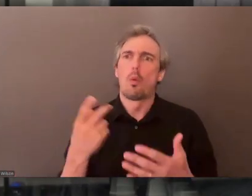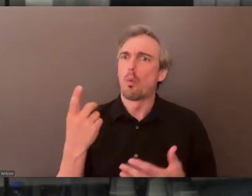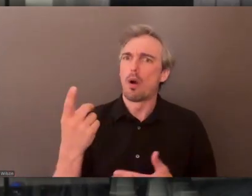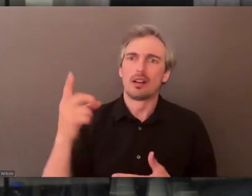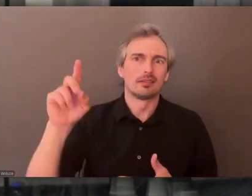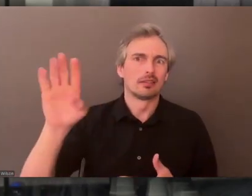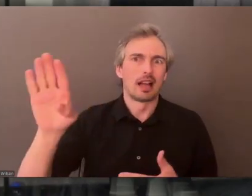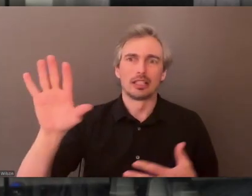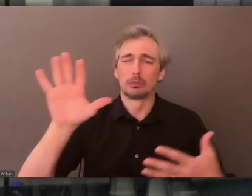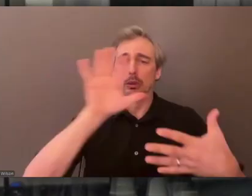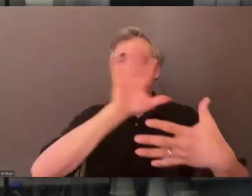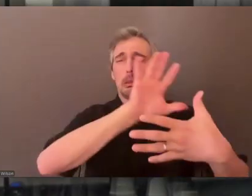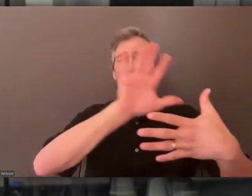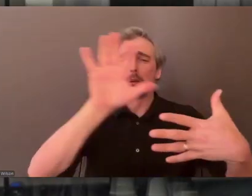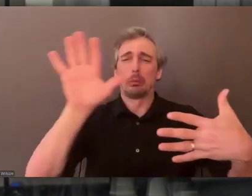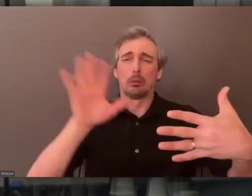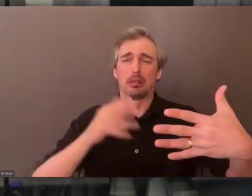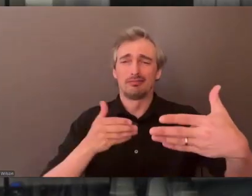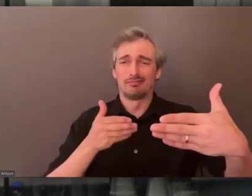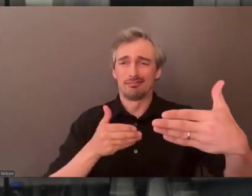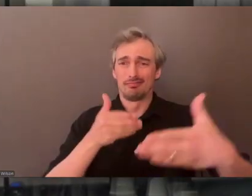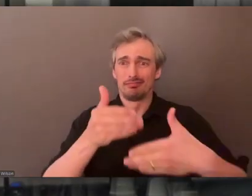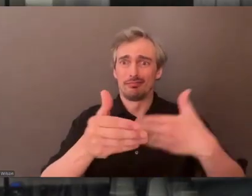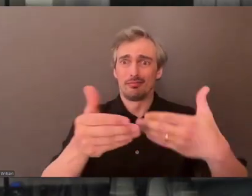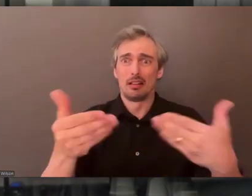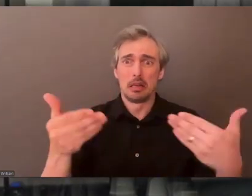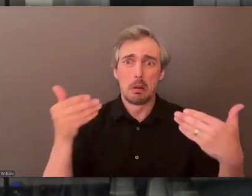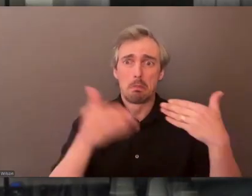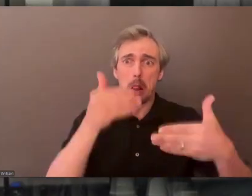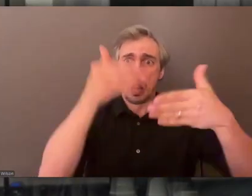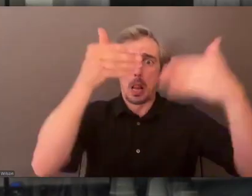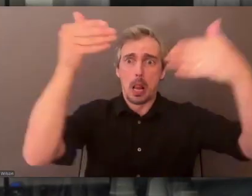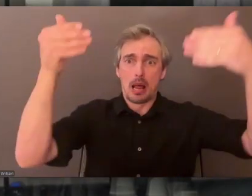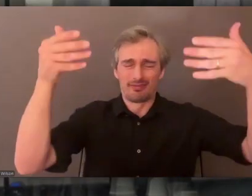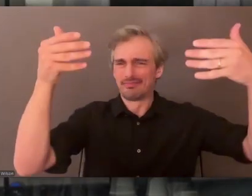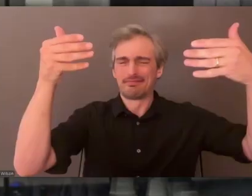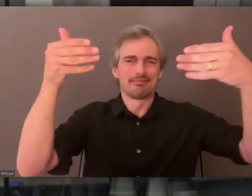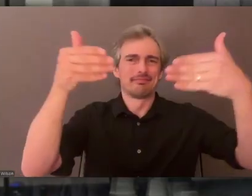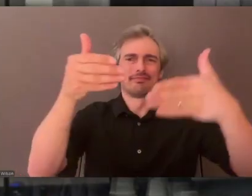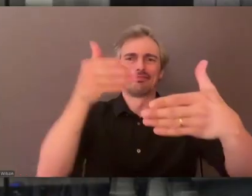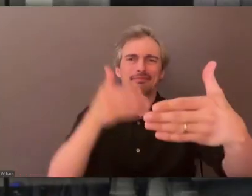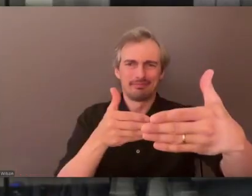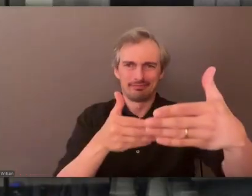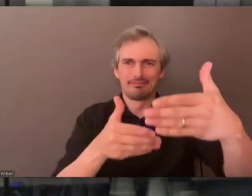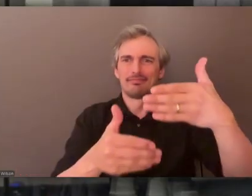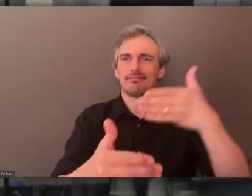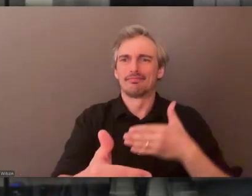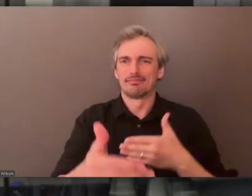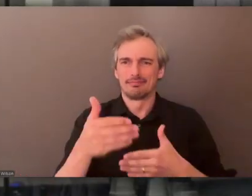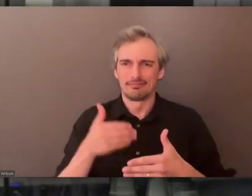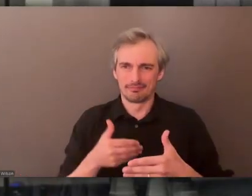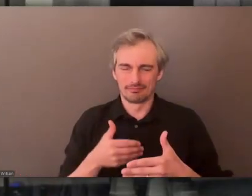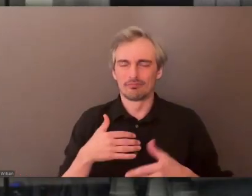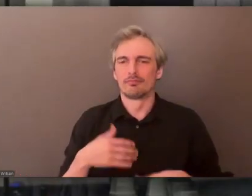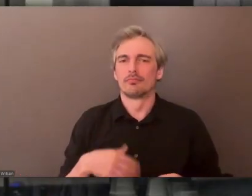そして、時系列に沿ったり、自然に次の概念に続くような一 貫したスト ーリ ーを伝えることを確実にしてください。